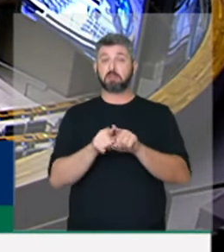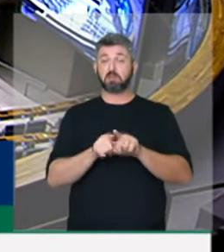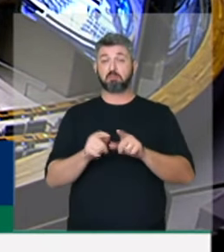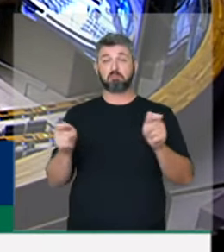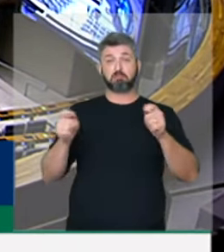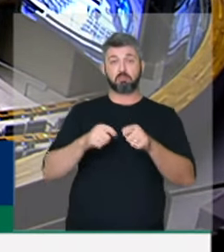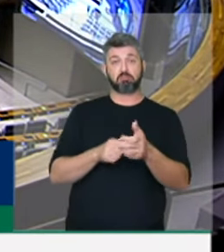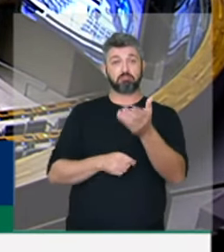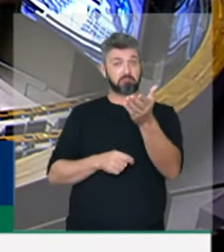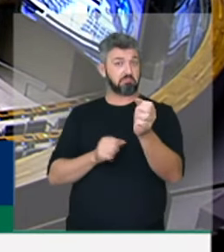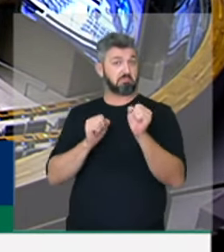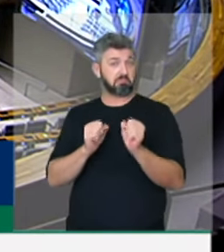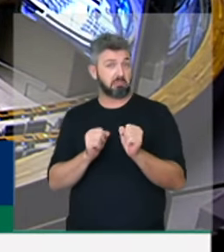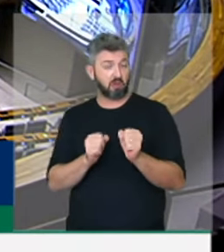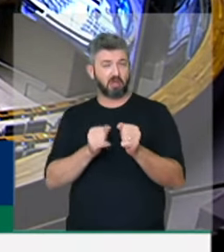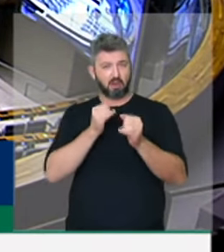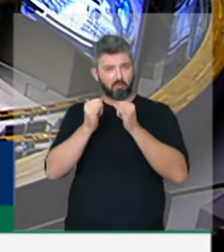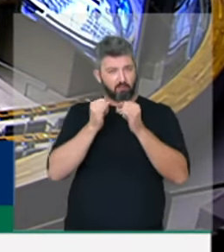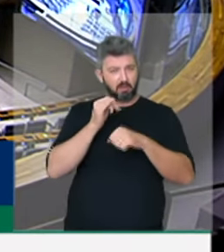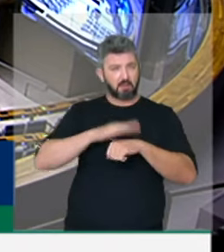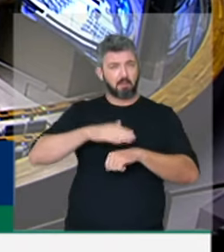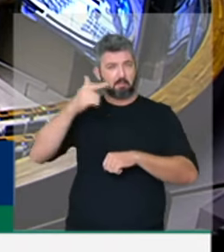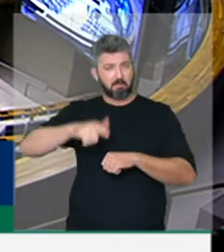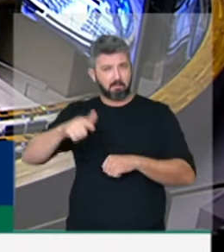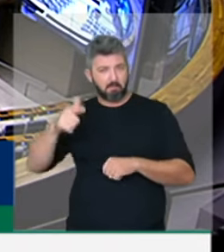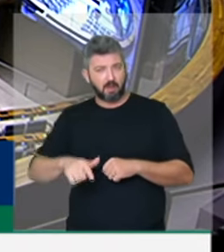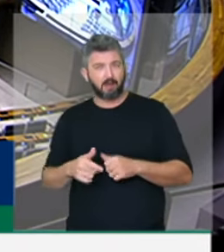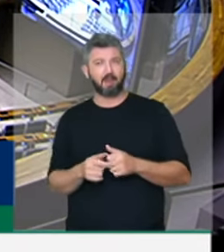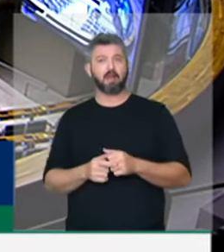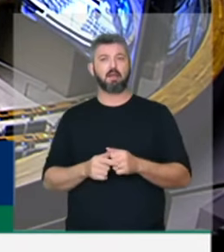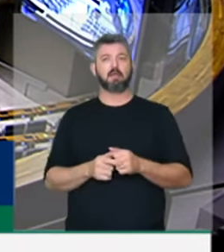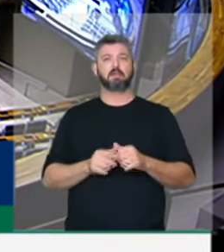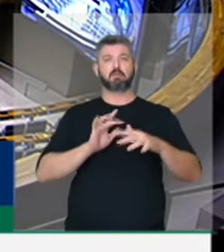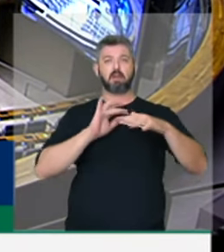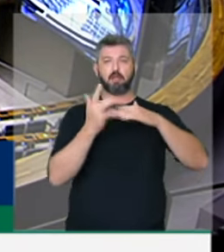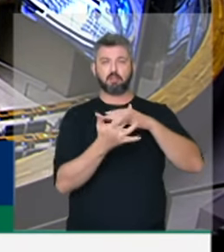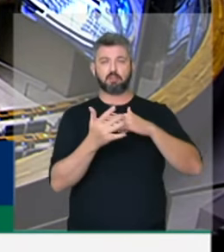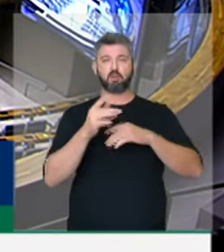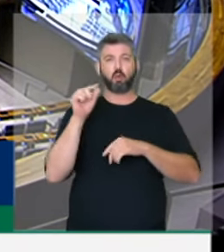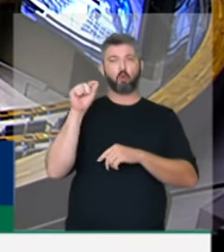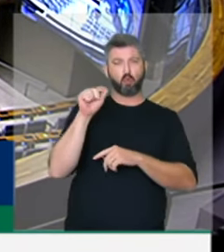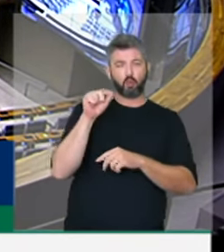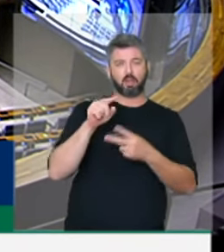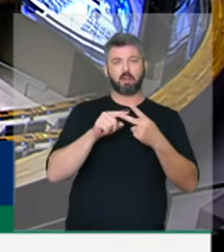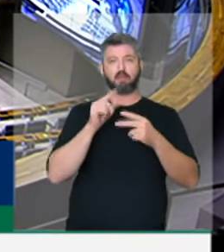VOCÊ TER MAIS INFORMAÇÕES NAS NOSSAS REDES SOCIAIS, TWITTER, FACEBOOK, YOUTUBE E MAIS DAS REDES SOCIAIS DA CÂMARA DOS DEPUTADOS. E NÃO SE ESQUEÇA DE BAIXAR O NOSSO